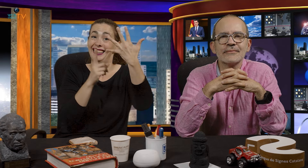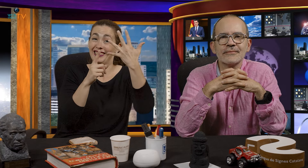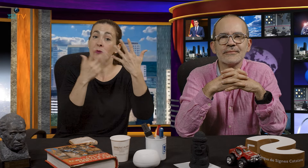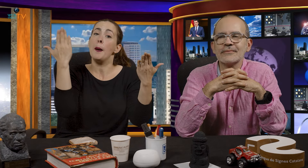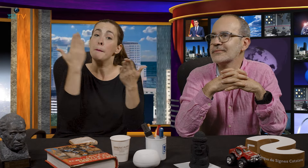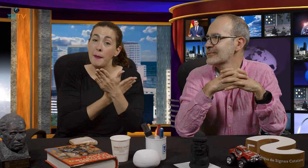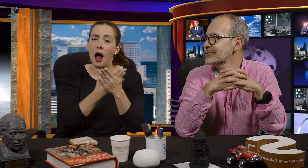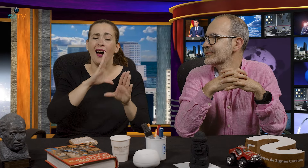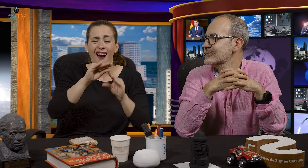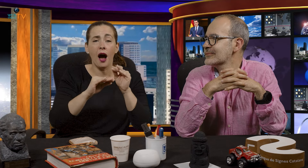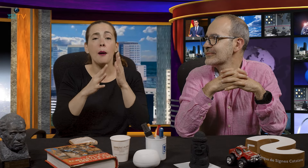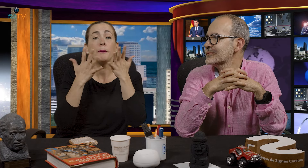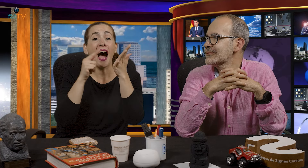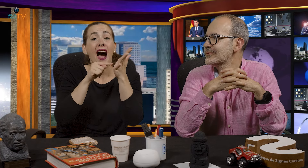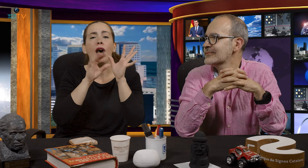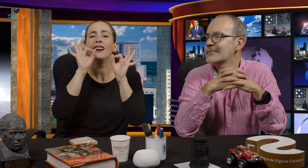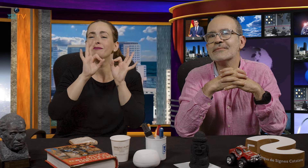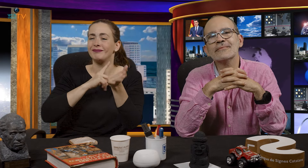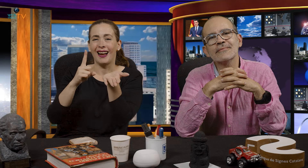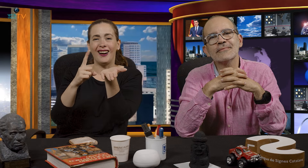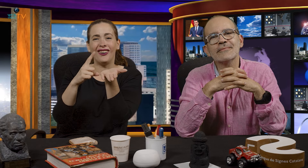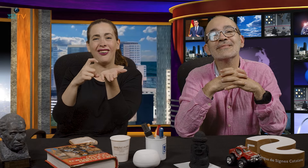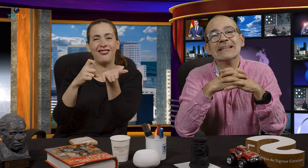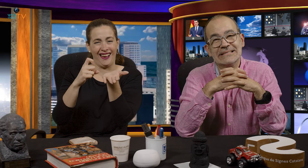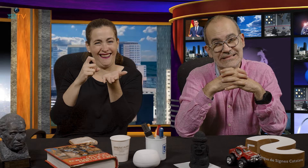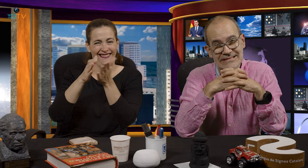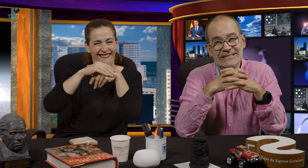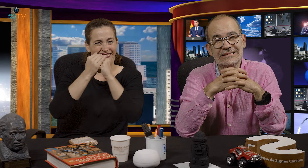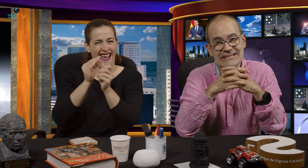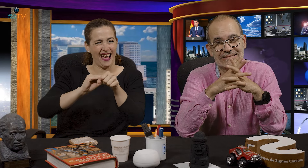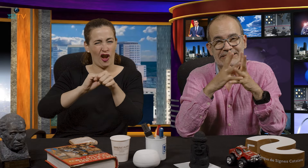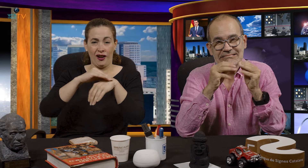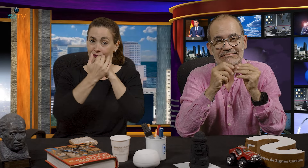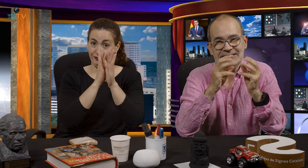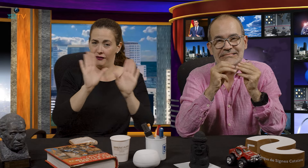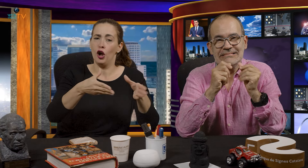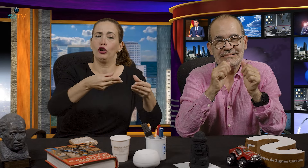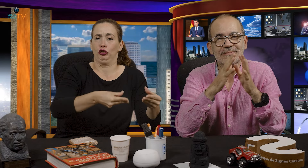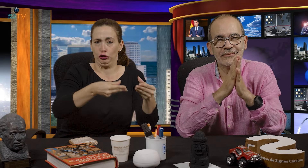La quinta la tocaron después de haberse limpiado las manos con pulverizador de alcohol.